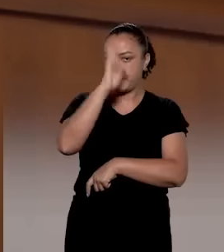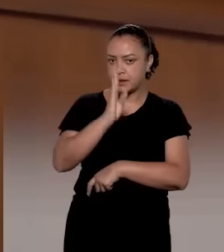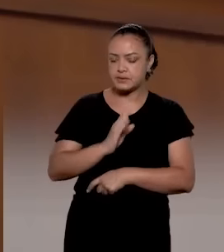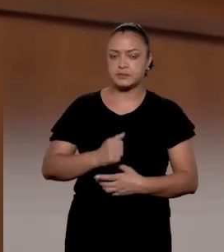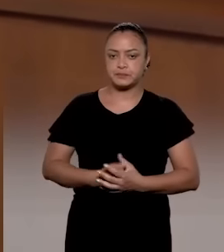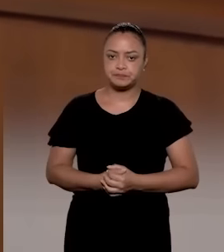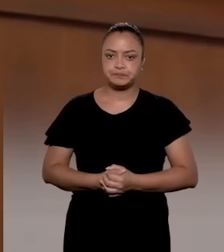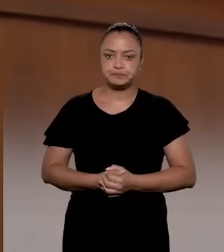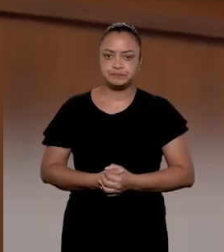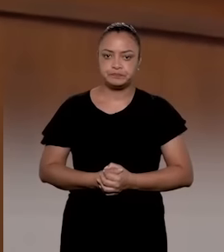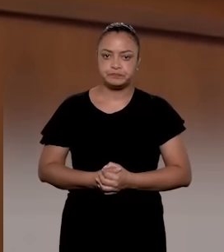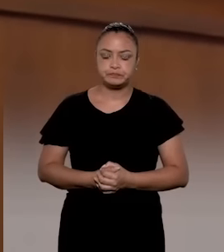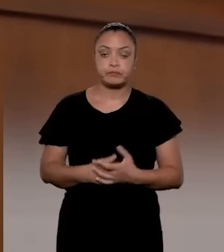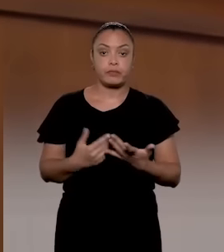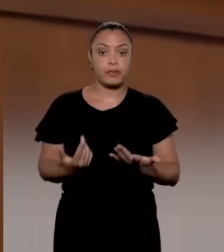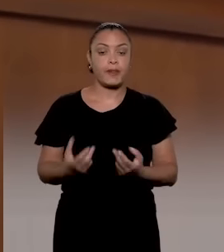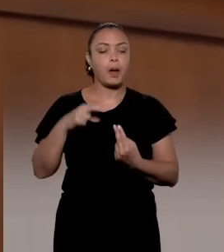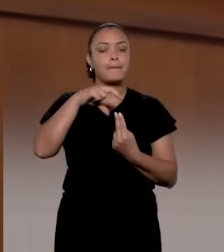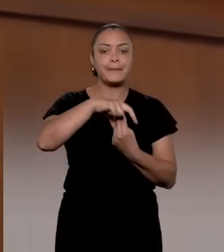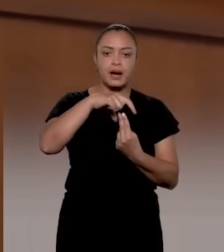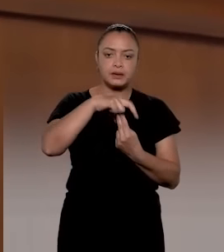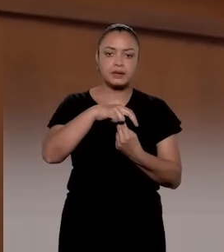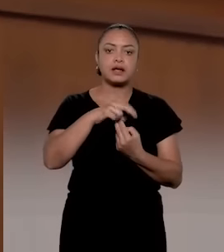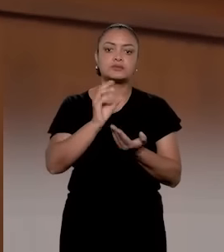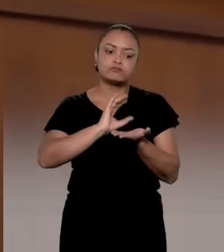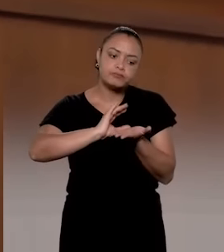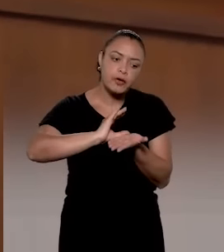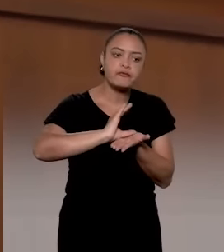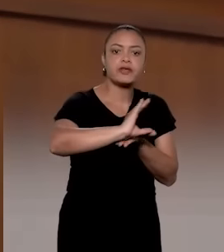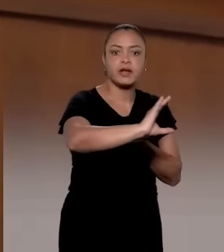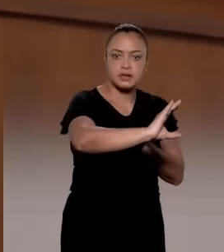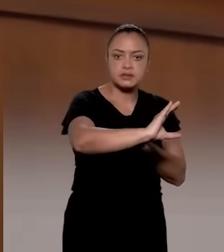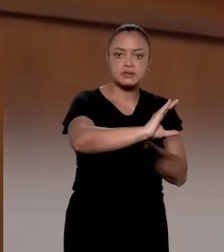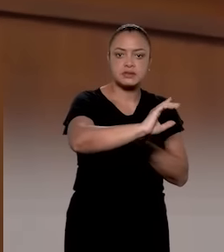Professor, o Bradesco é um grande financiador do agronegócio e a gente financia todos os perfis